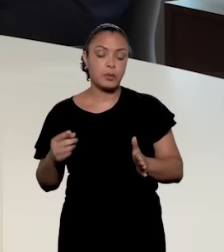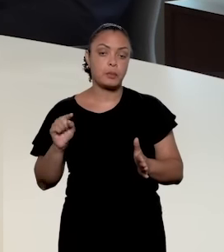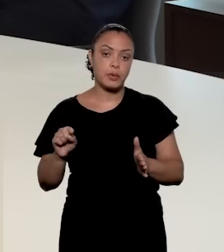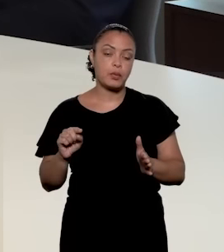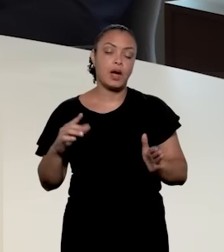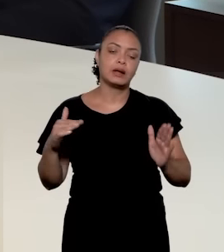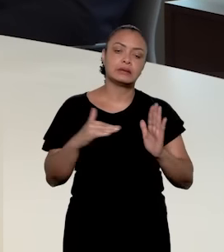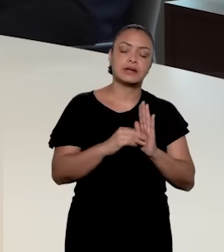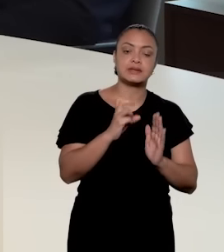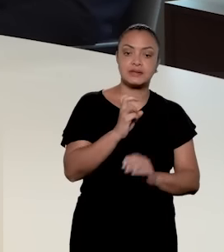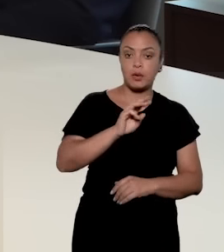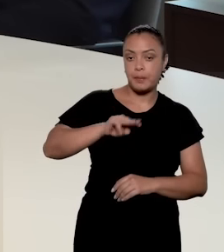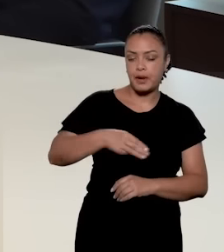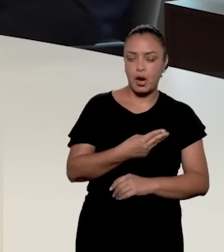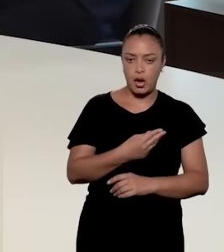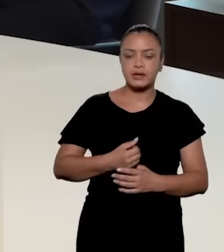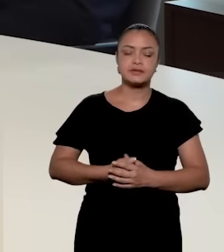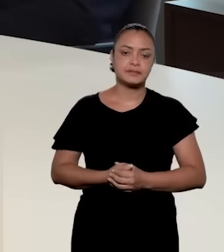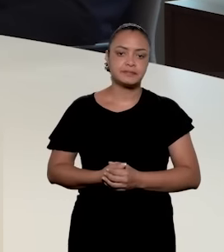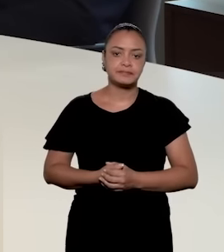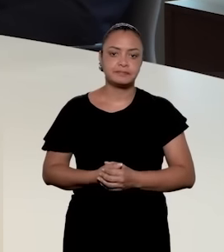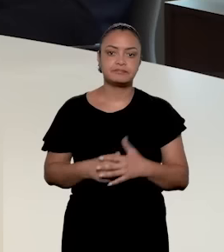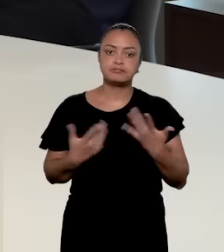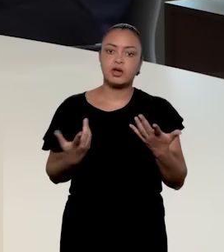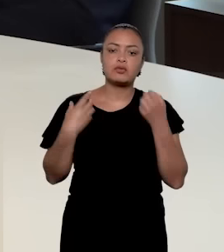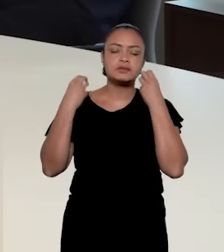Então, queria que você explicasse um pouco aqui para os nossos ouvintes como funciona o